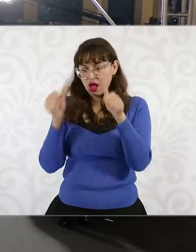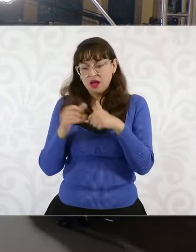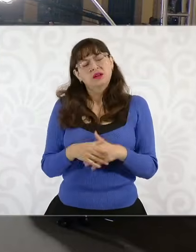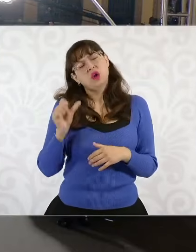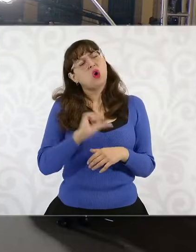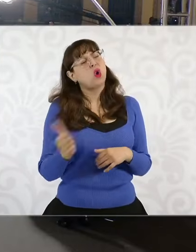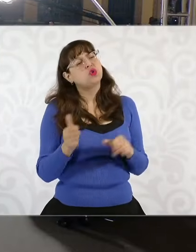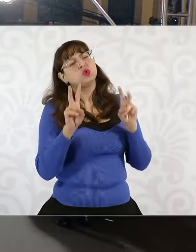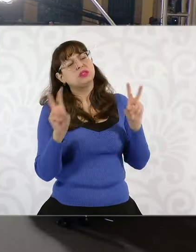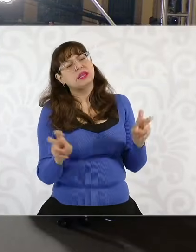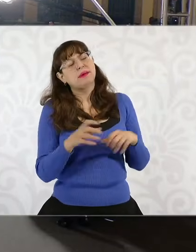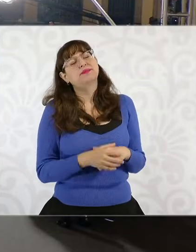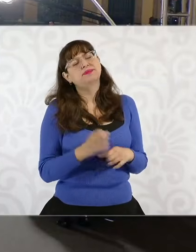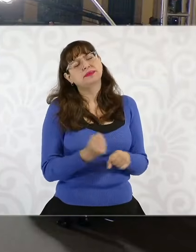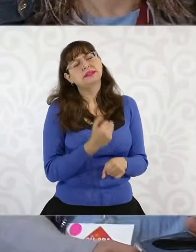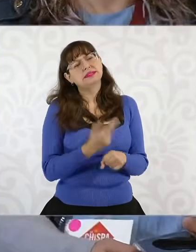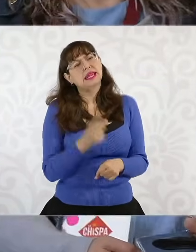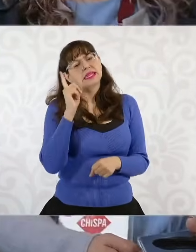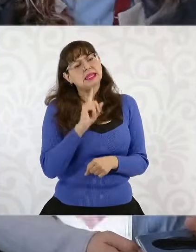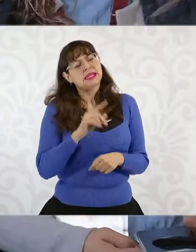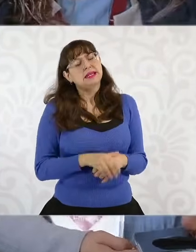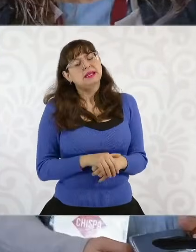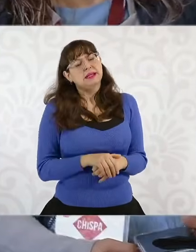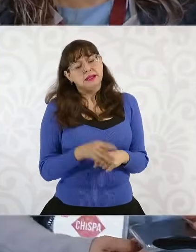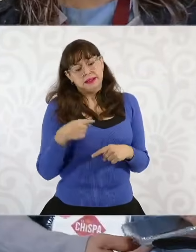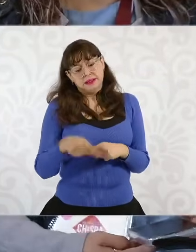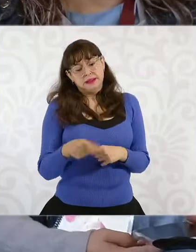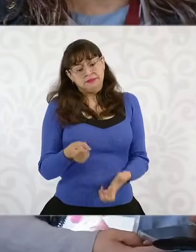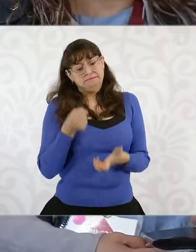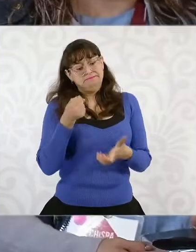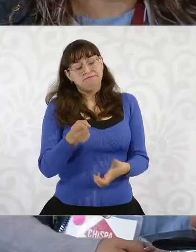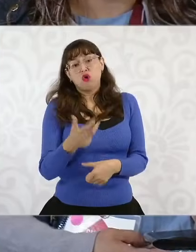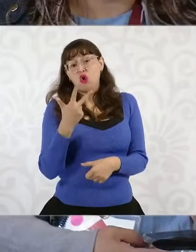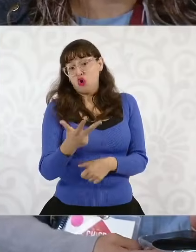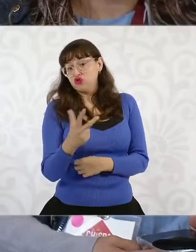eh, secretaria de Gobernación, consultarle el tema del presupuesto. Este 8 de septiembre, como es eh